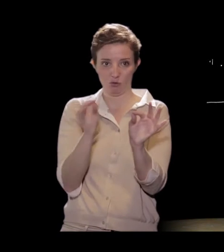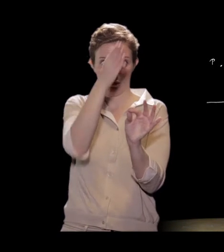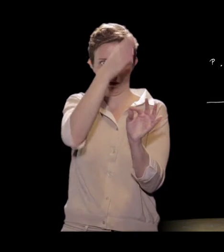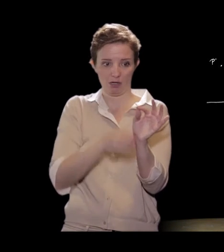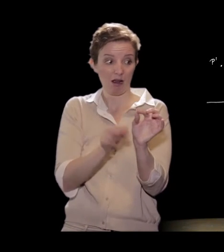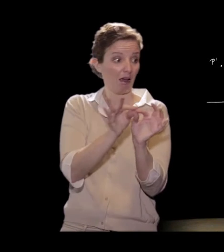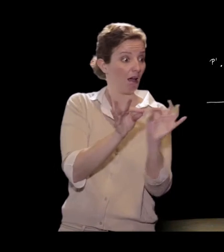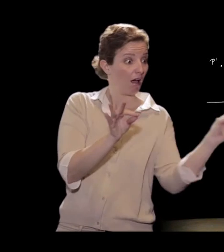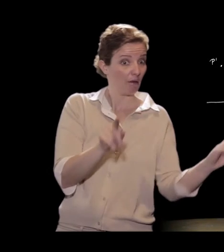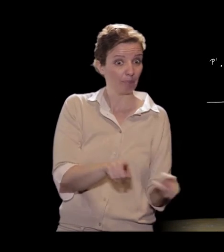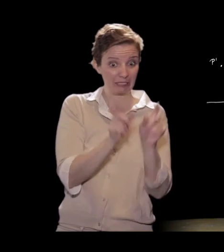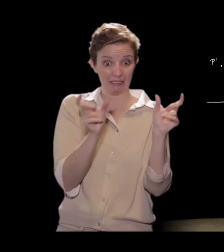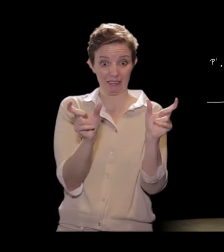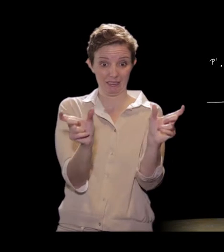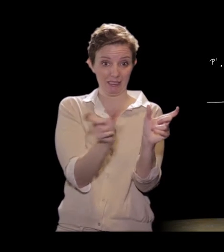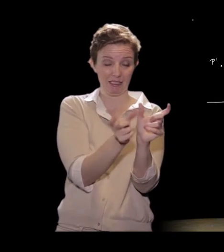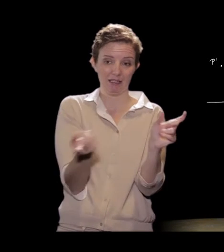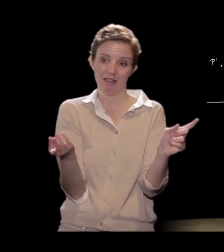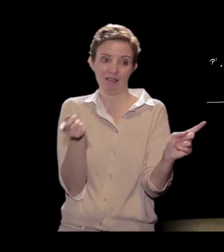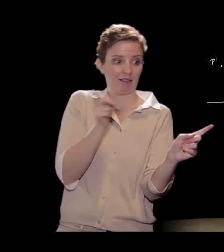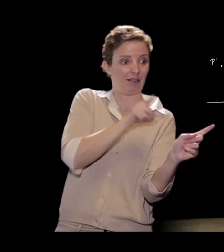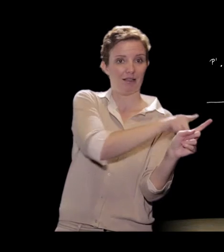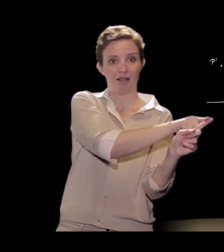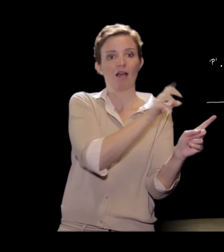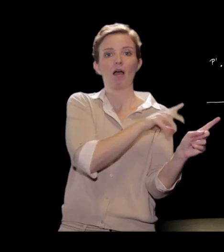Questo è il punto P¹ la cui caratteristica